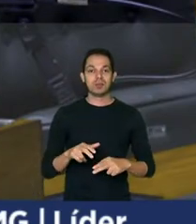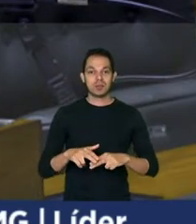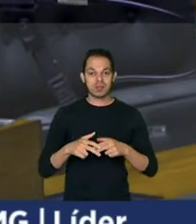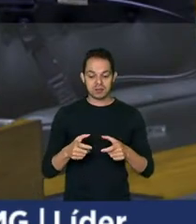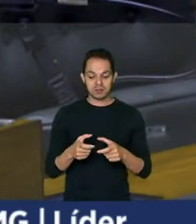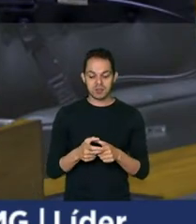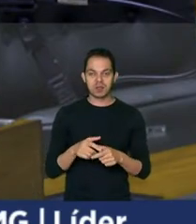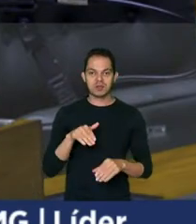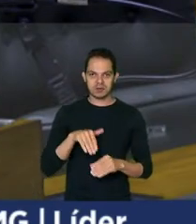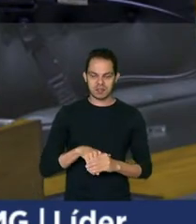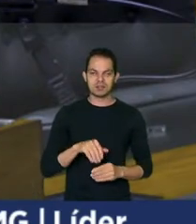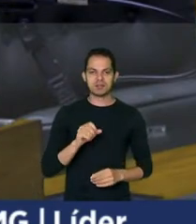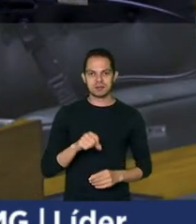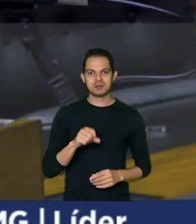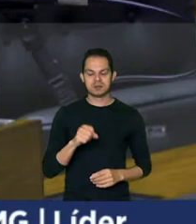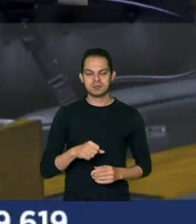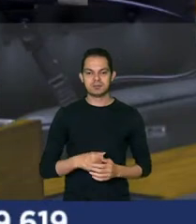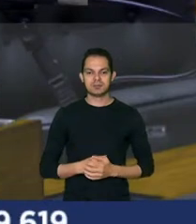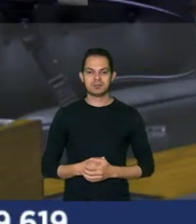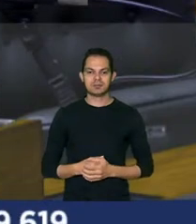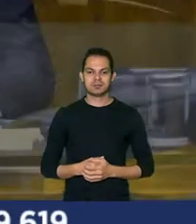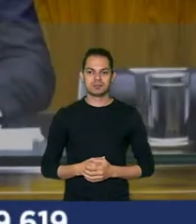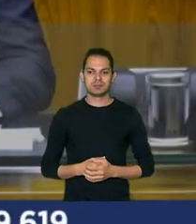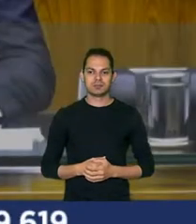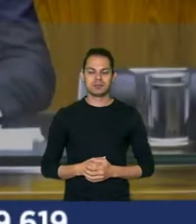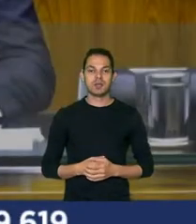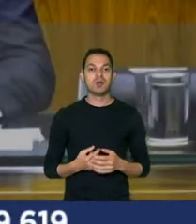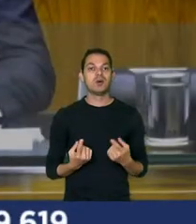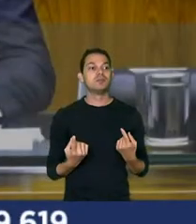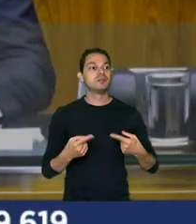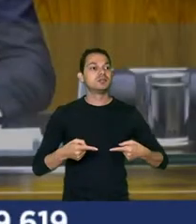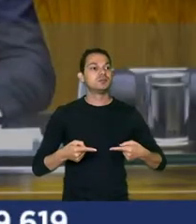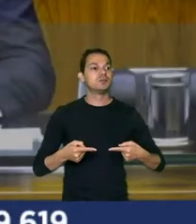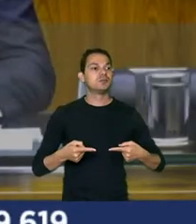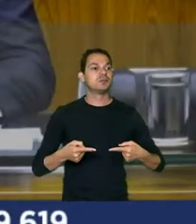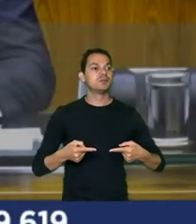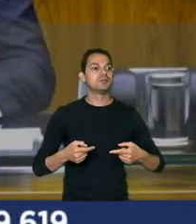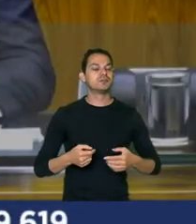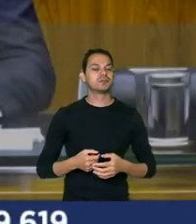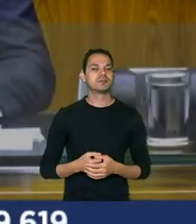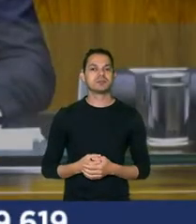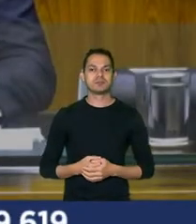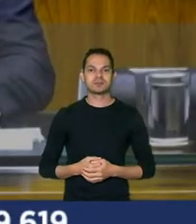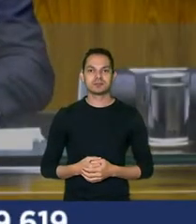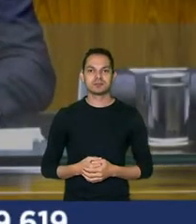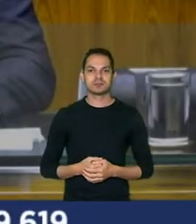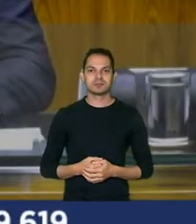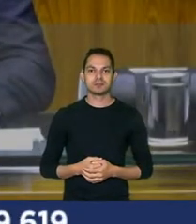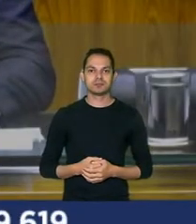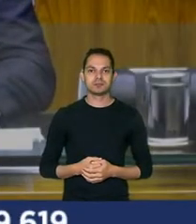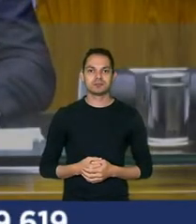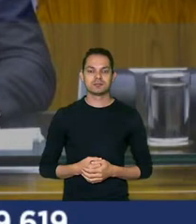IMPORTANTE QUE DE FATO O PROCESSO LICITATÓRIO. ENTÃO A MINORIA ENCAMINHA SIM. [PRESIDENTE]: A OPOSIÇÃO?